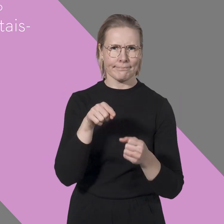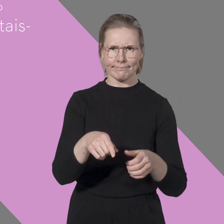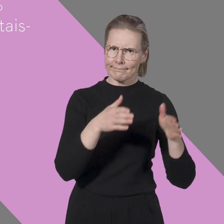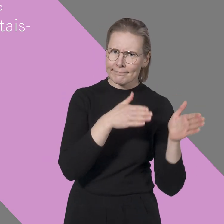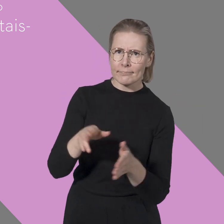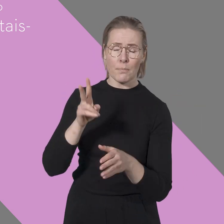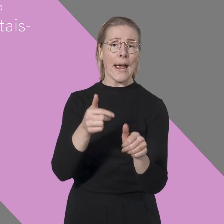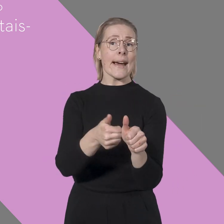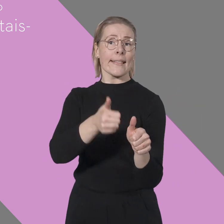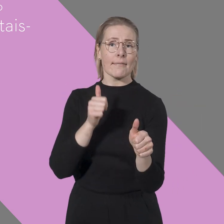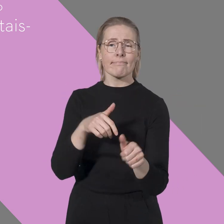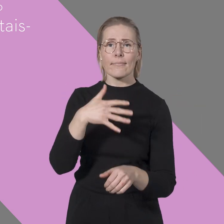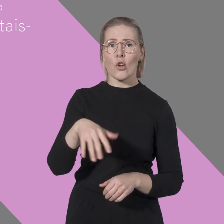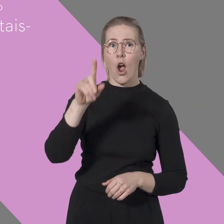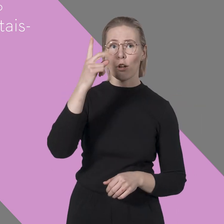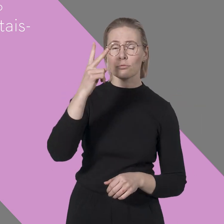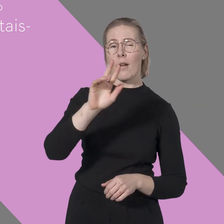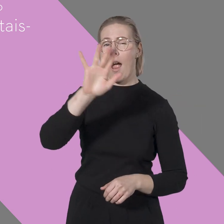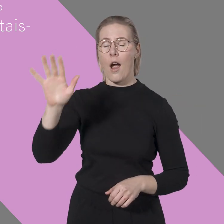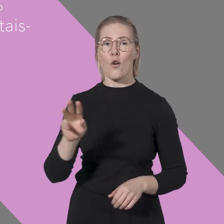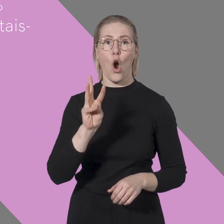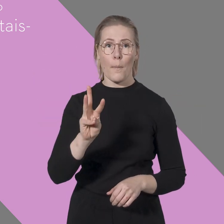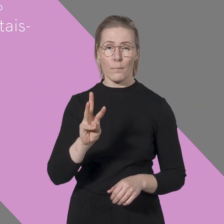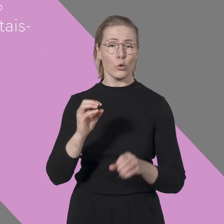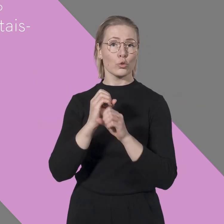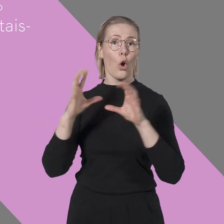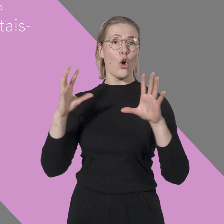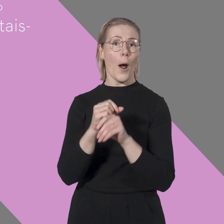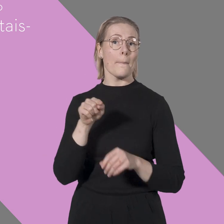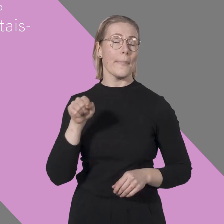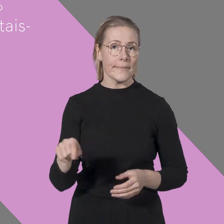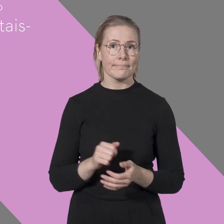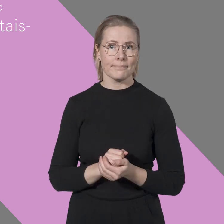joka järjestetään etätapahtumana 10.2. klo 12.00–15.00 Zoom-alustalla.